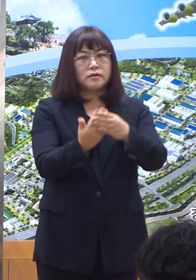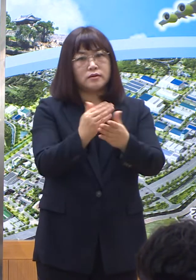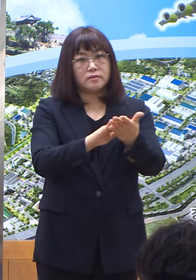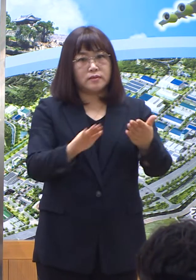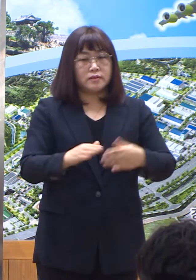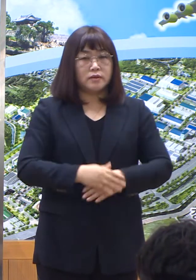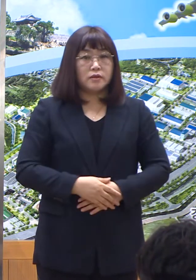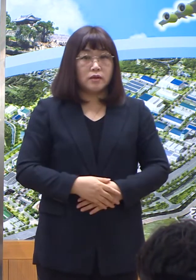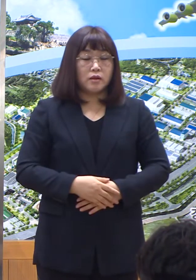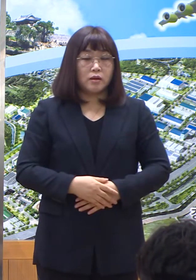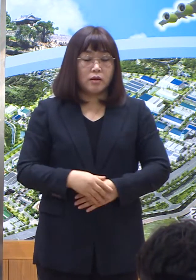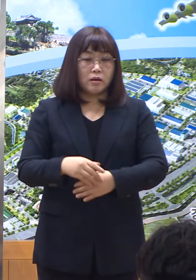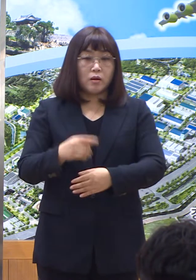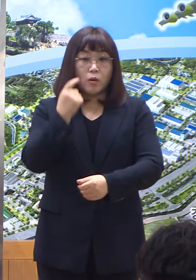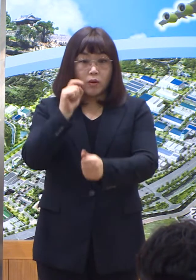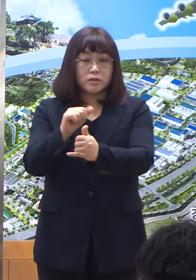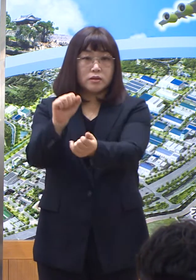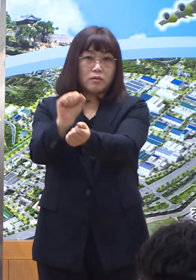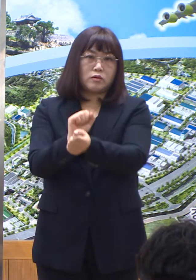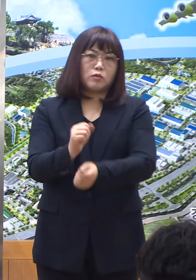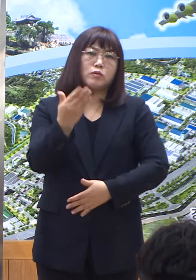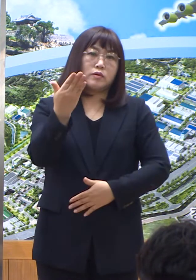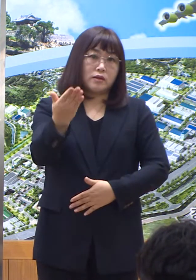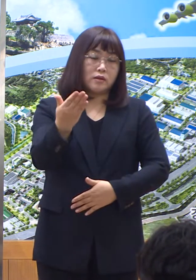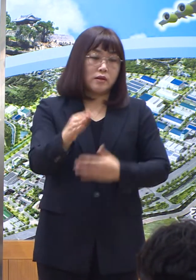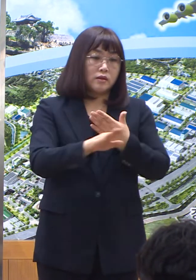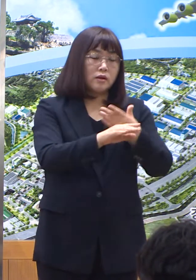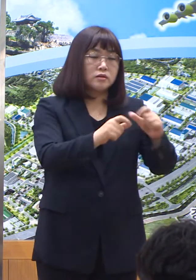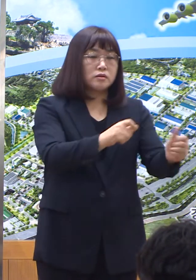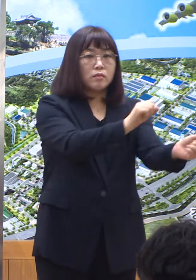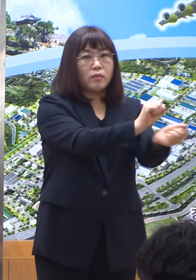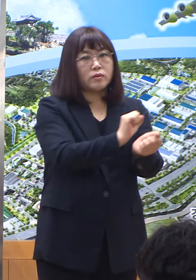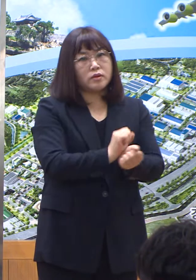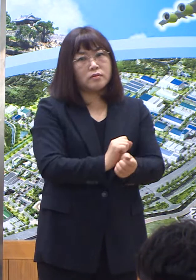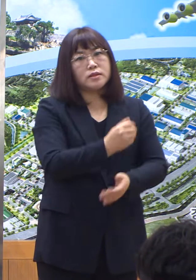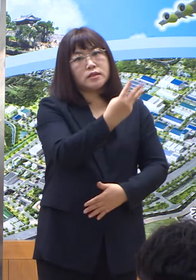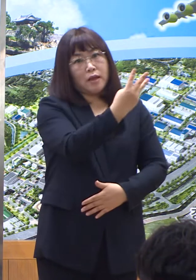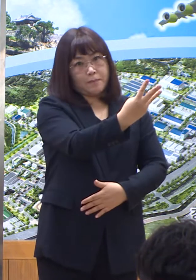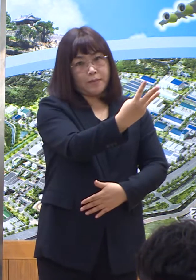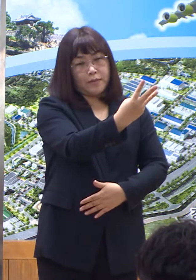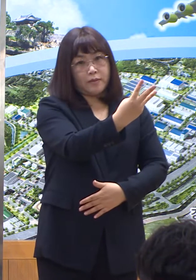기 확진자의 접촉자 9명 타 지역 확진자의 접촉자 3명